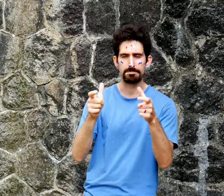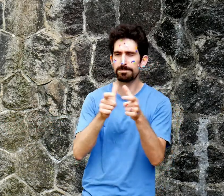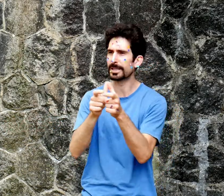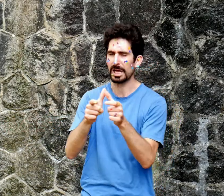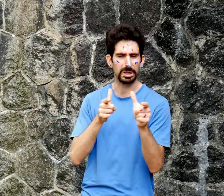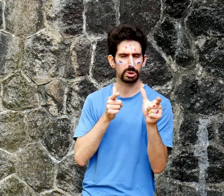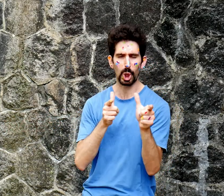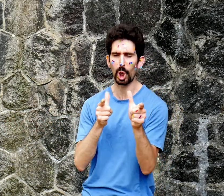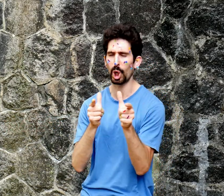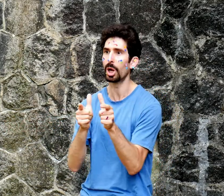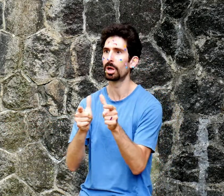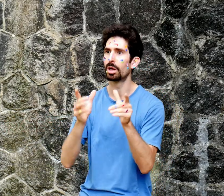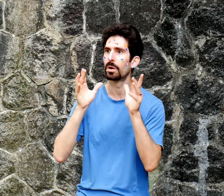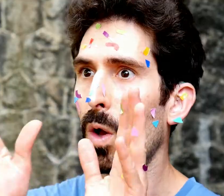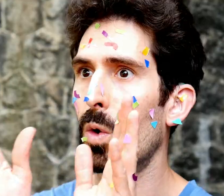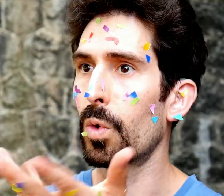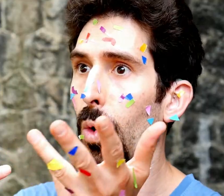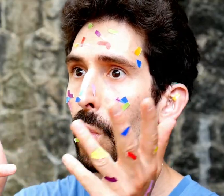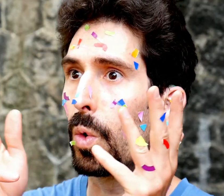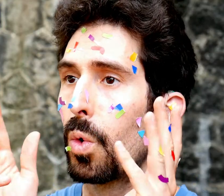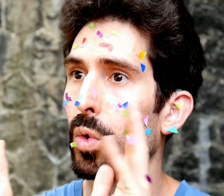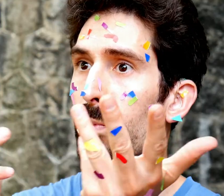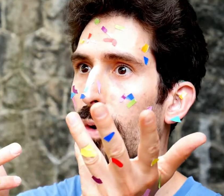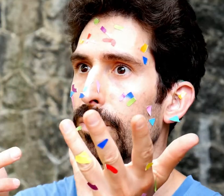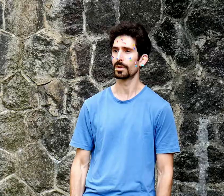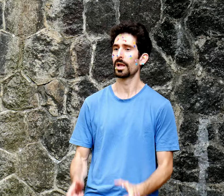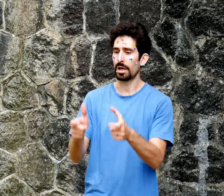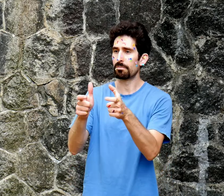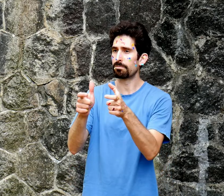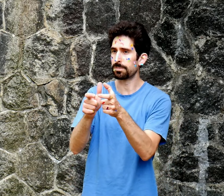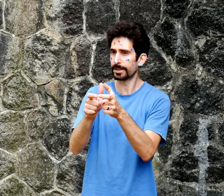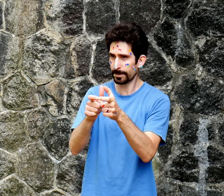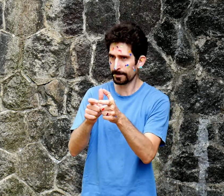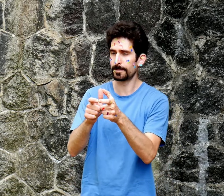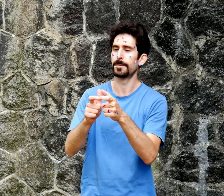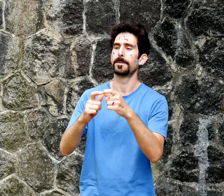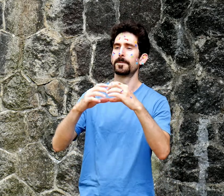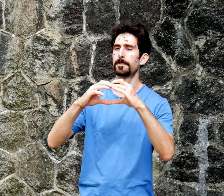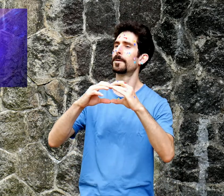Ils attaquent les bactéries. Comment ? Un bactériophage